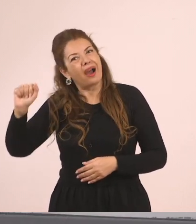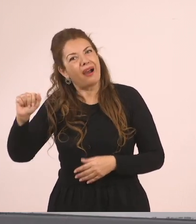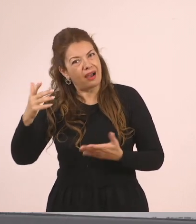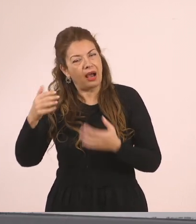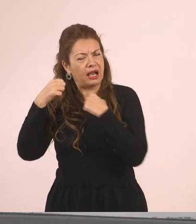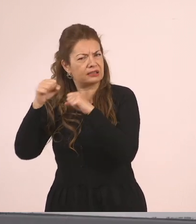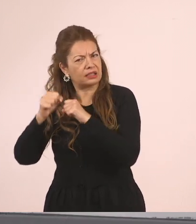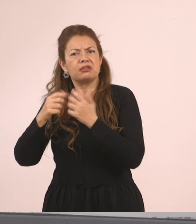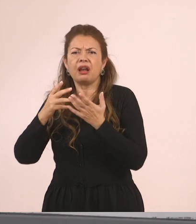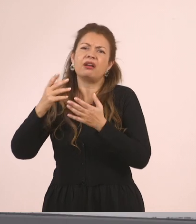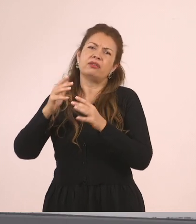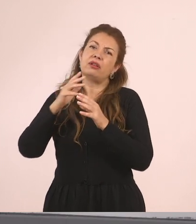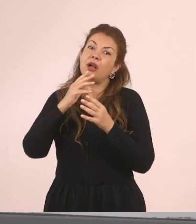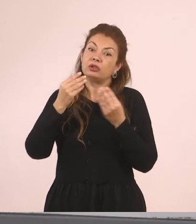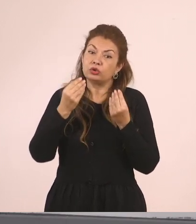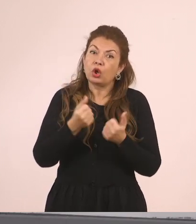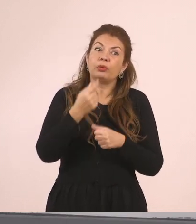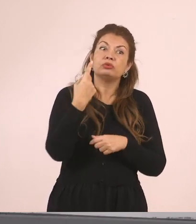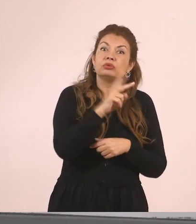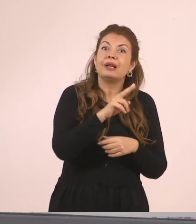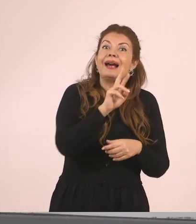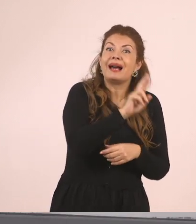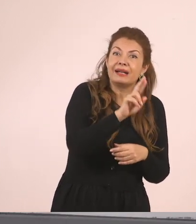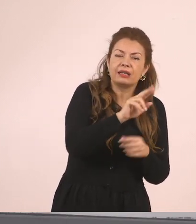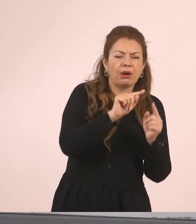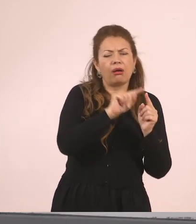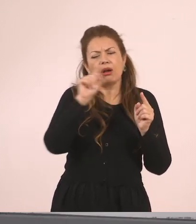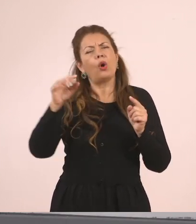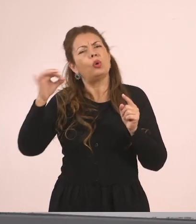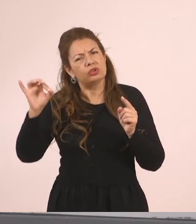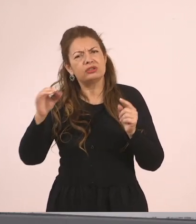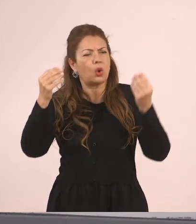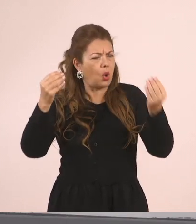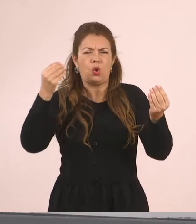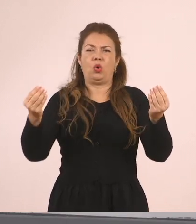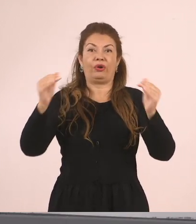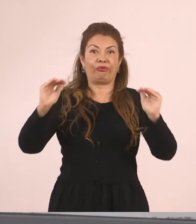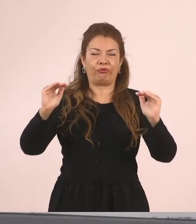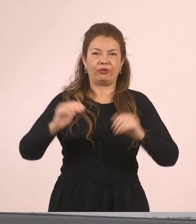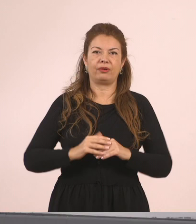Όλες οι λεξούλες που παράγονται από τα ρήματα σε -ώνω. Μεταμόρφωση...